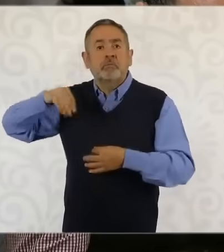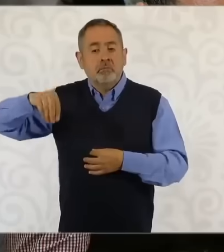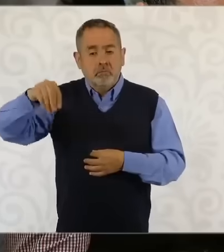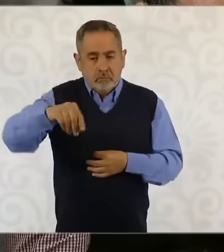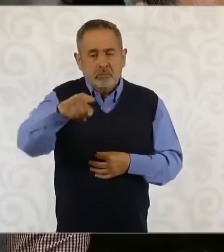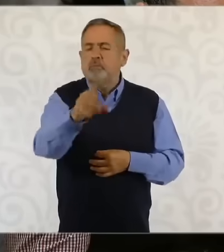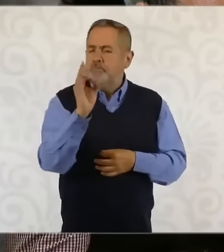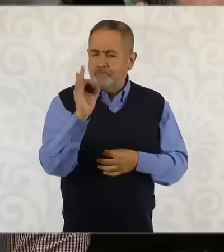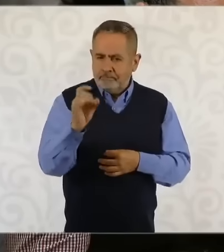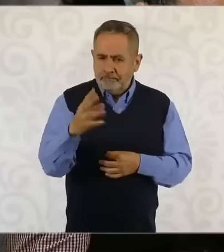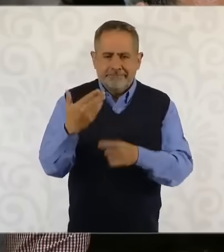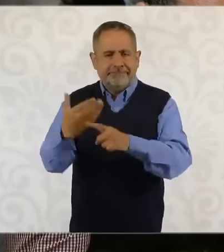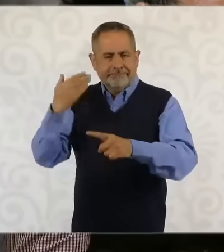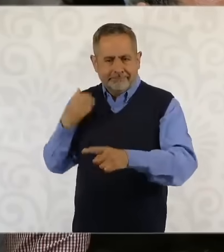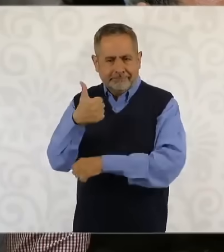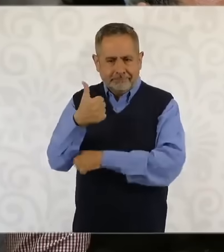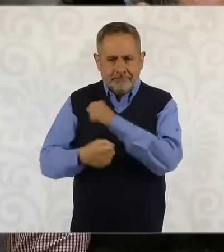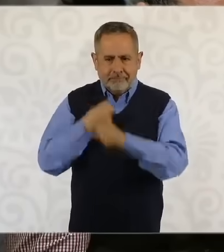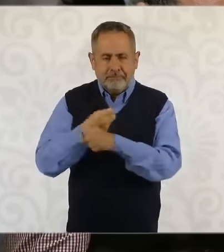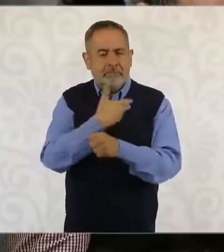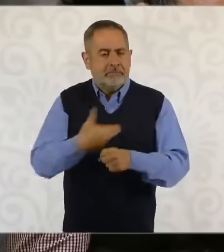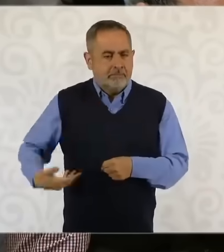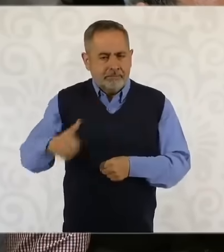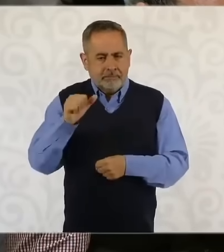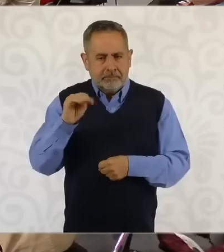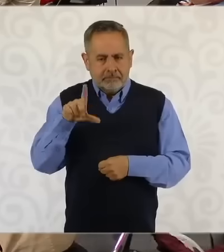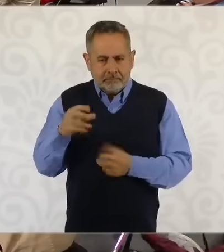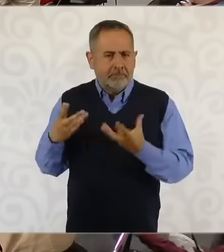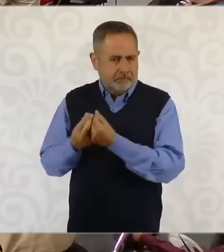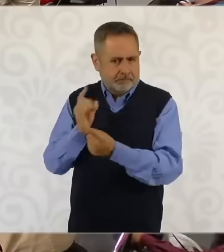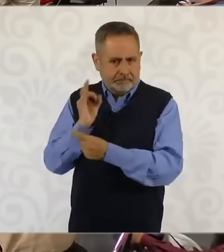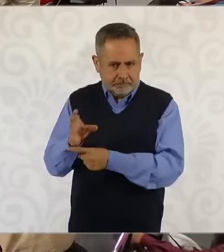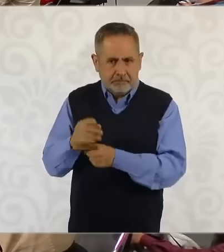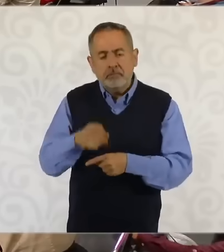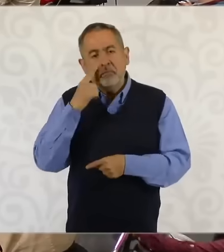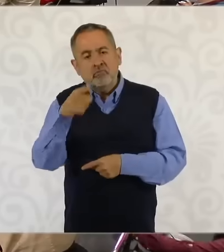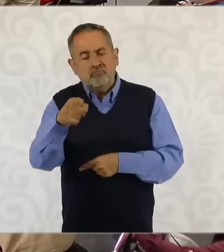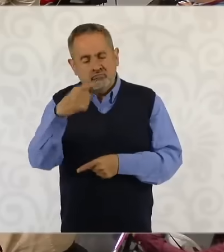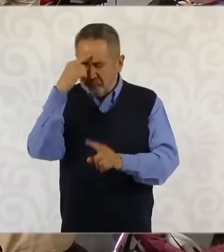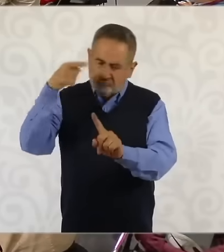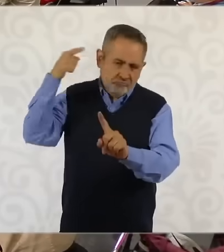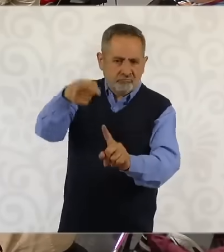pasado los 6 años del presidente Andrés Manuel López Obrador y una de las banderas principales